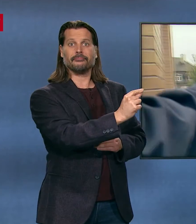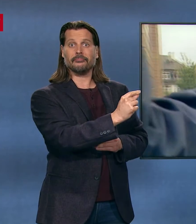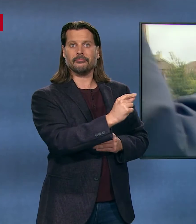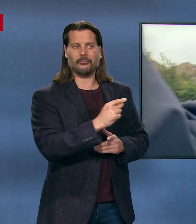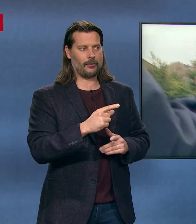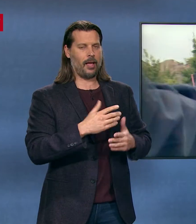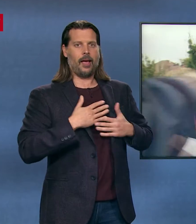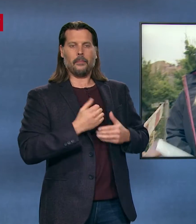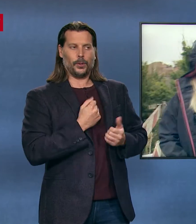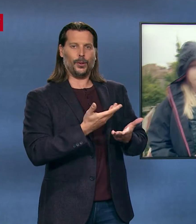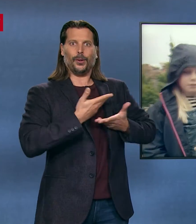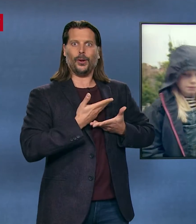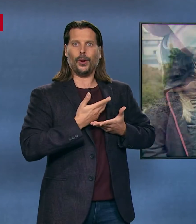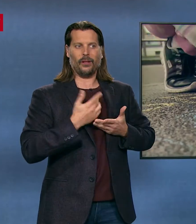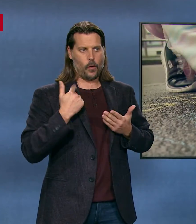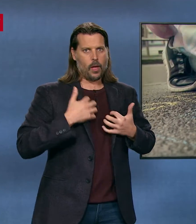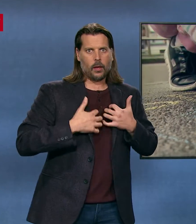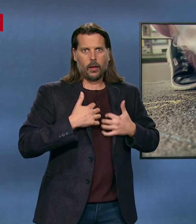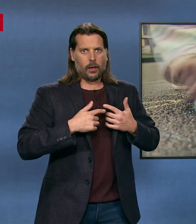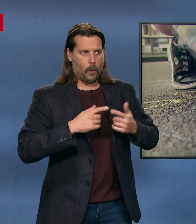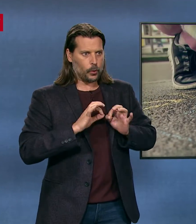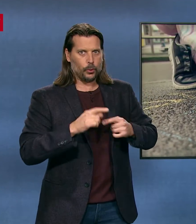Das gibt ihnen etwas Mut, denn die Kinder sind besorgt.